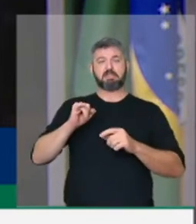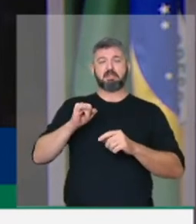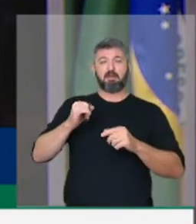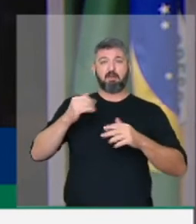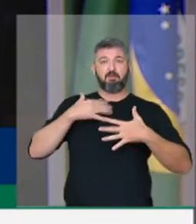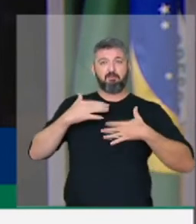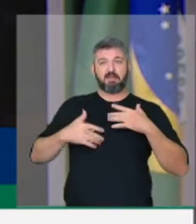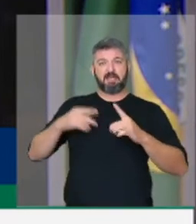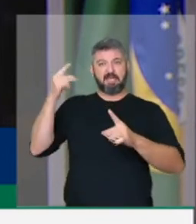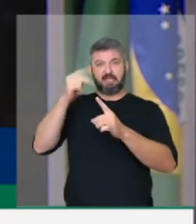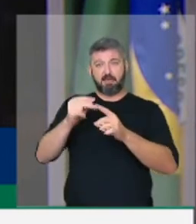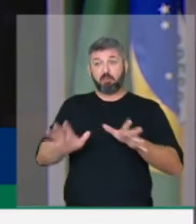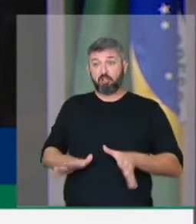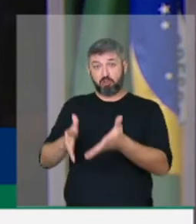AGRESSÃO, ESTÍMULO A VIOLÊ